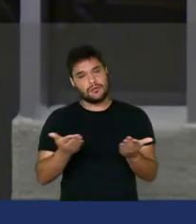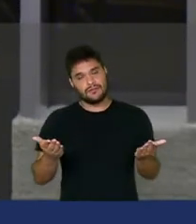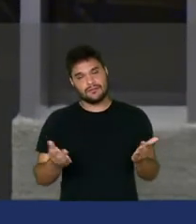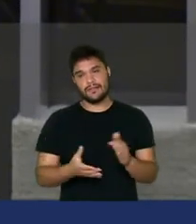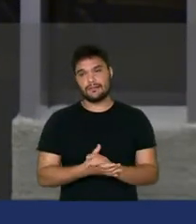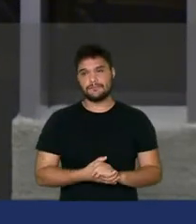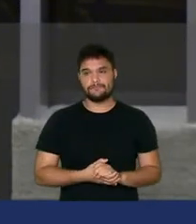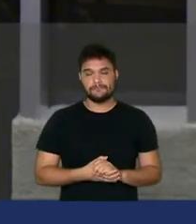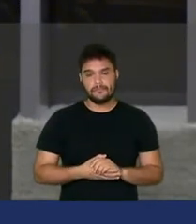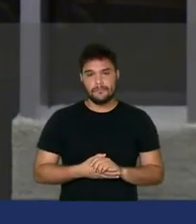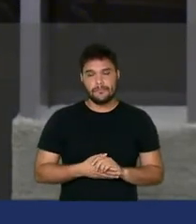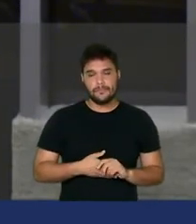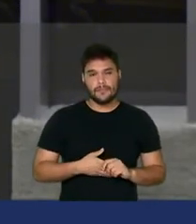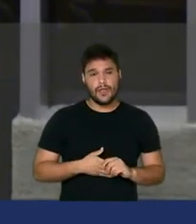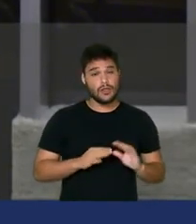CONCLUO DIZENDO AOS MEUS PARES, A TODOS E TODAS AQUI,